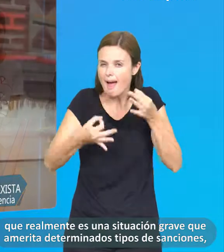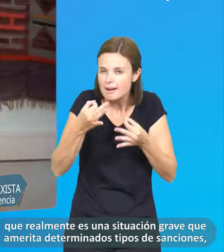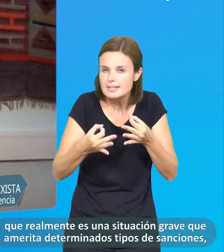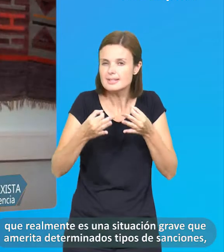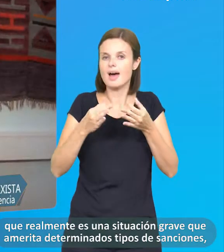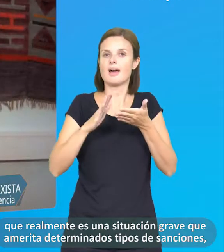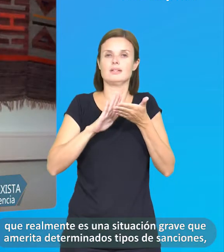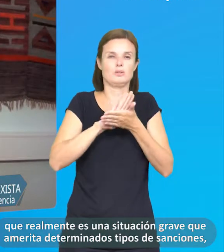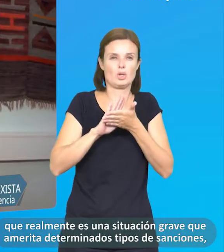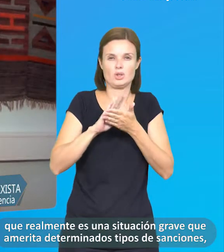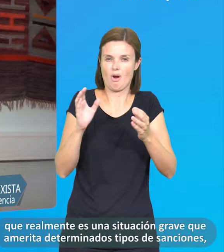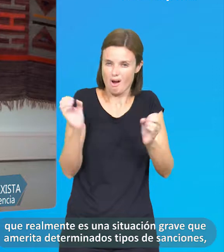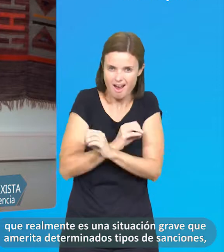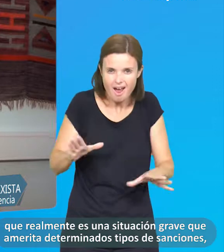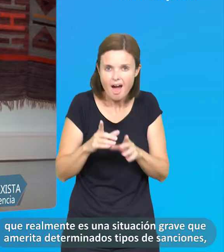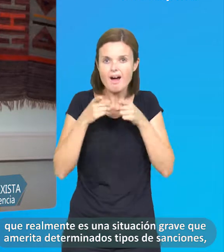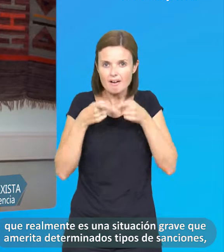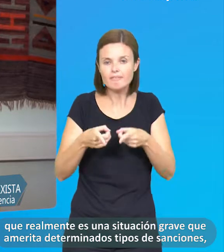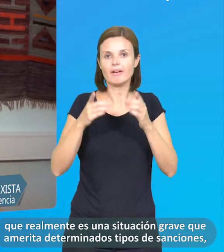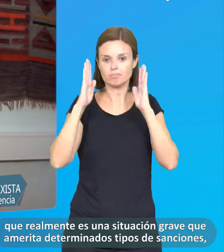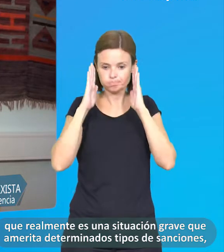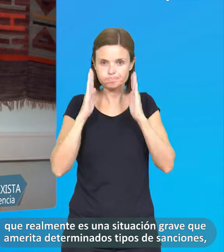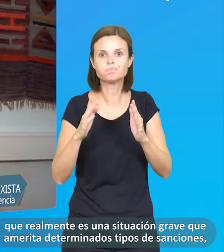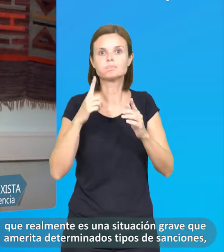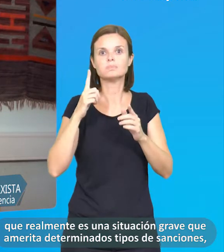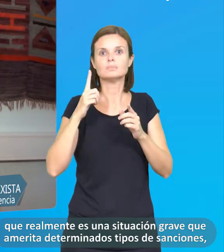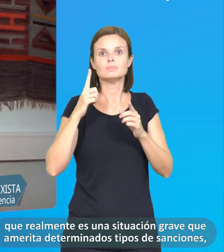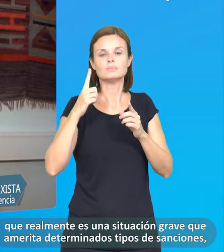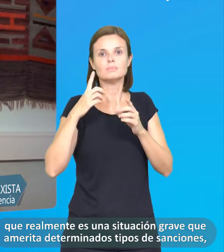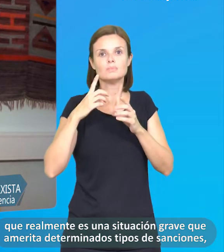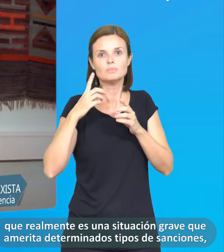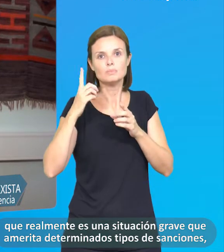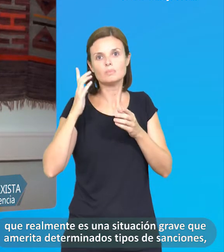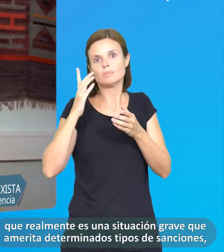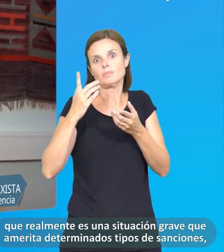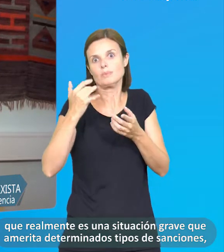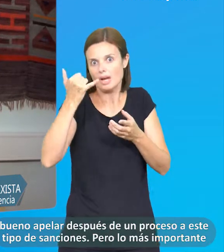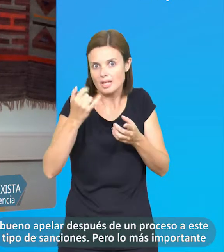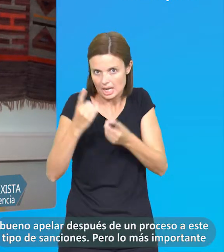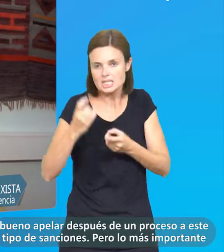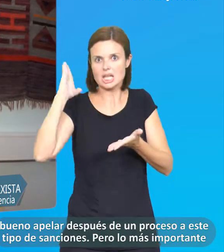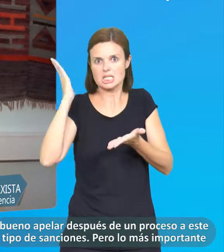de que es una situación grave y que amerita determinado tipo de sanciones, apelar despues